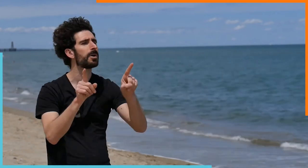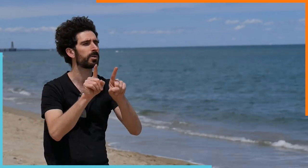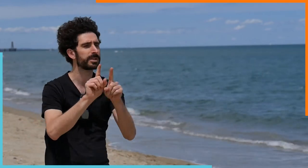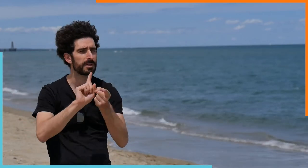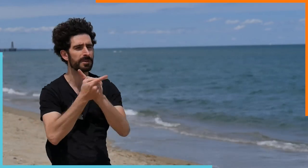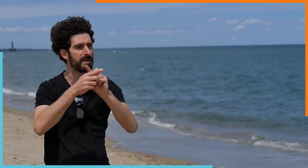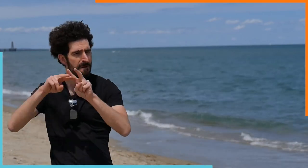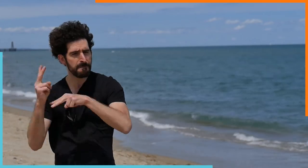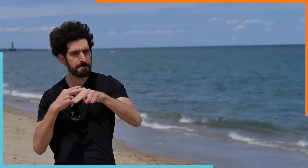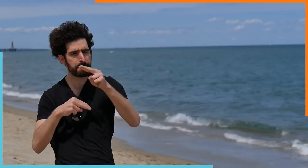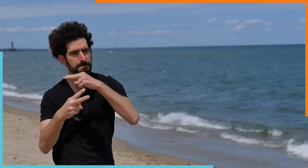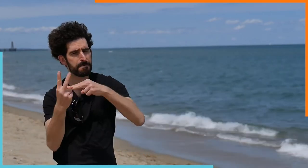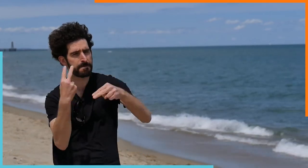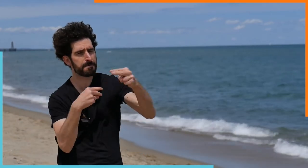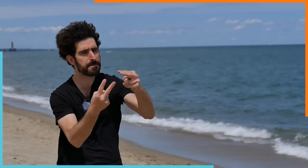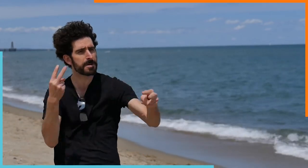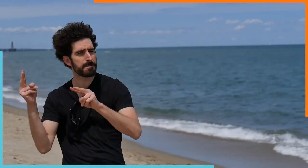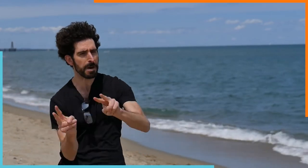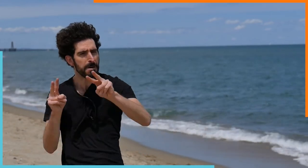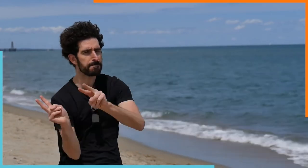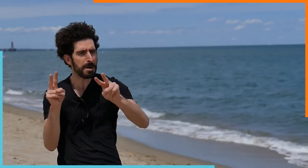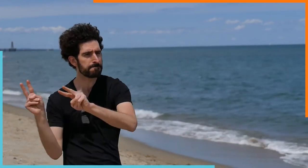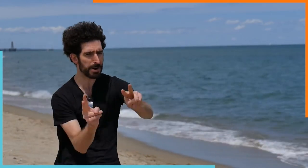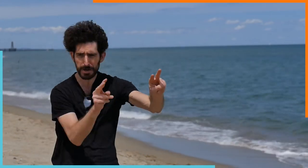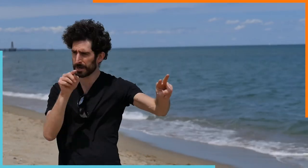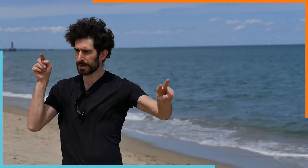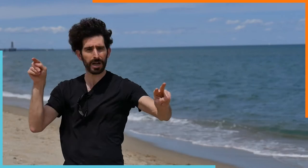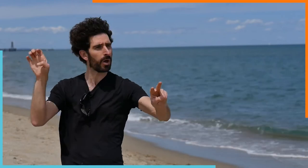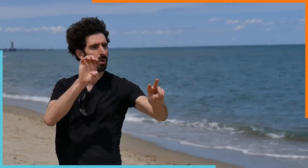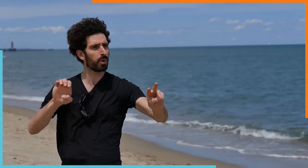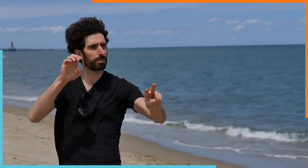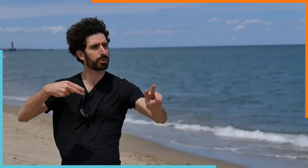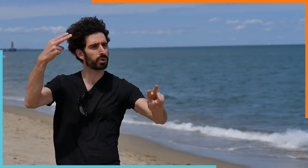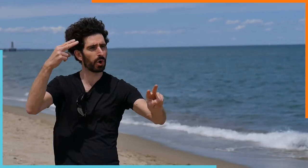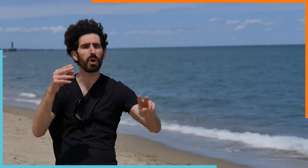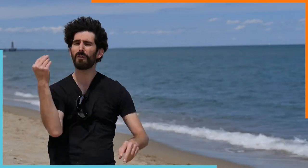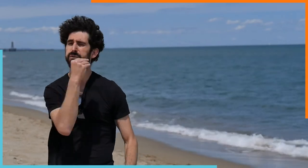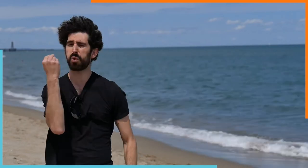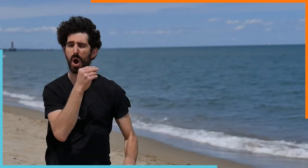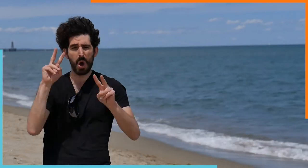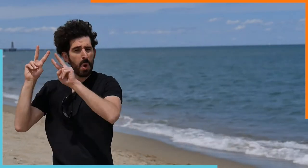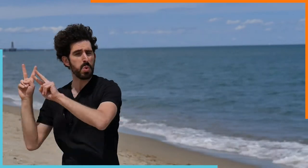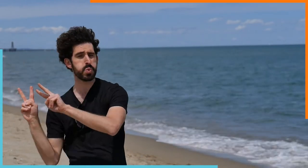Il devient aussi turbulent. Le Mistral apporte de l'air froid